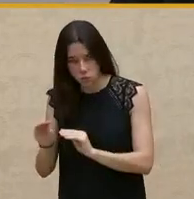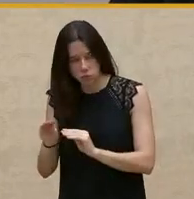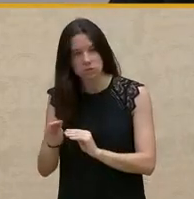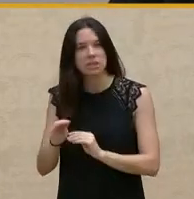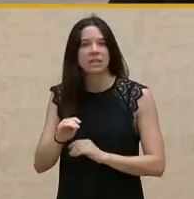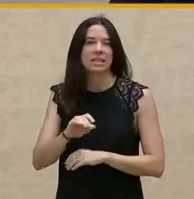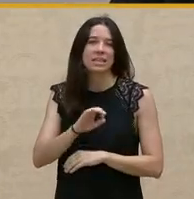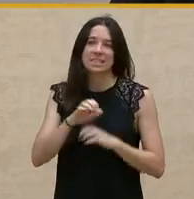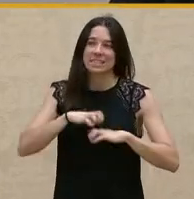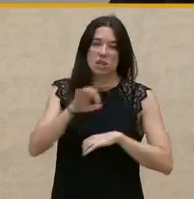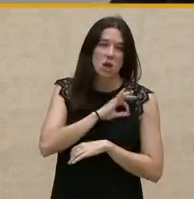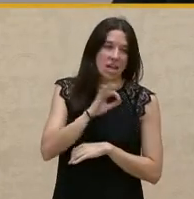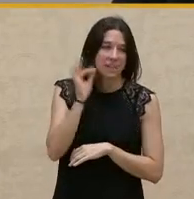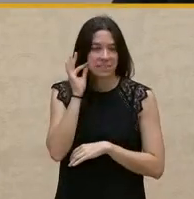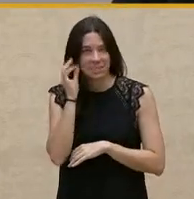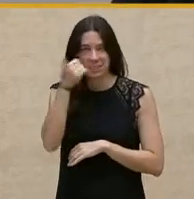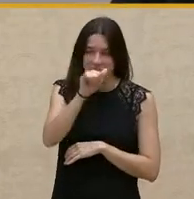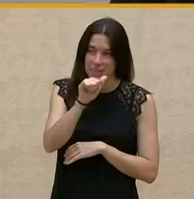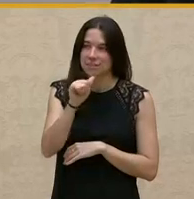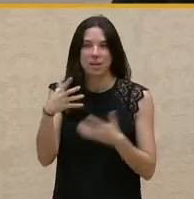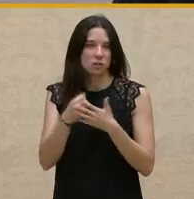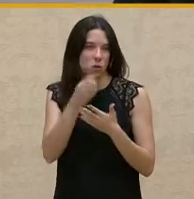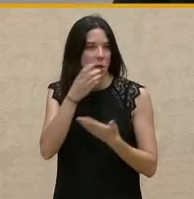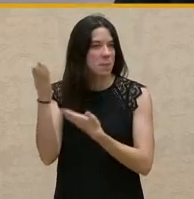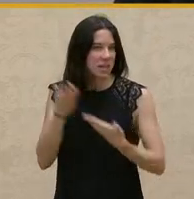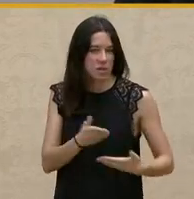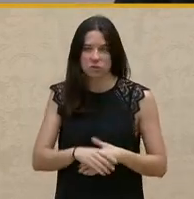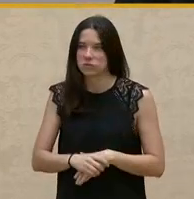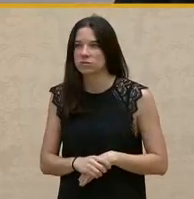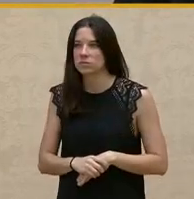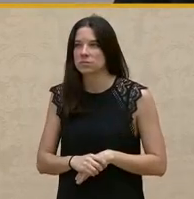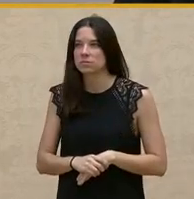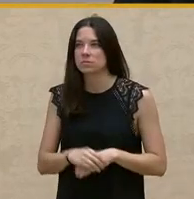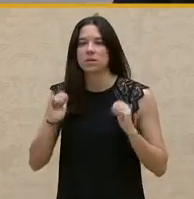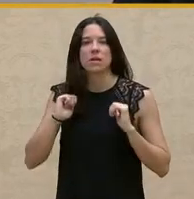señoras, señores, os damos la bienvenida. Empiezo por expresar, como no puede ser de